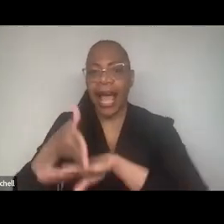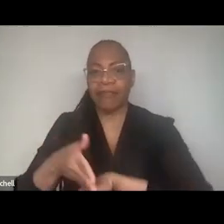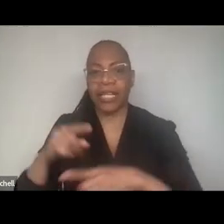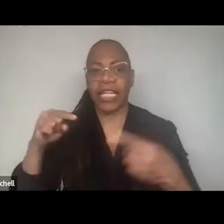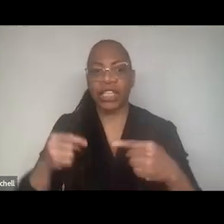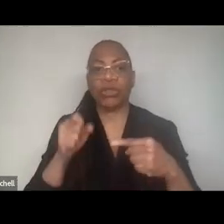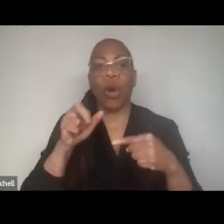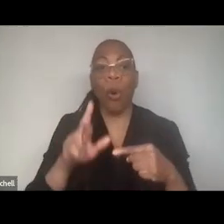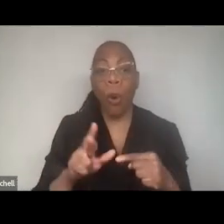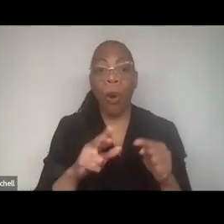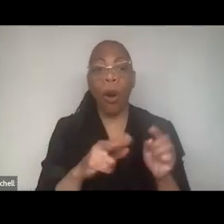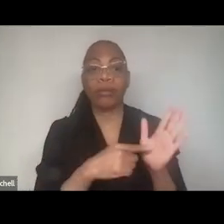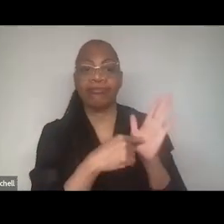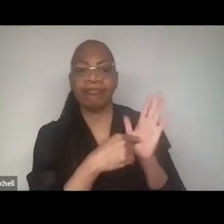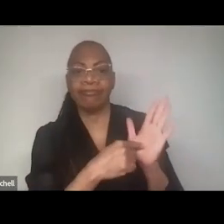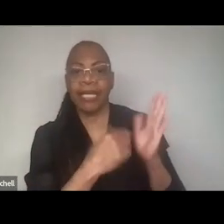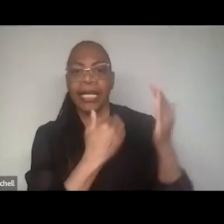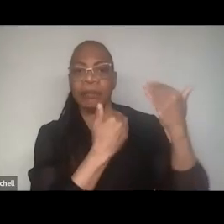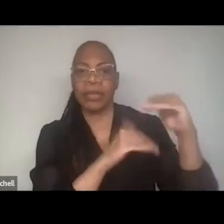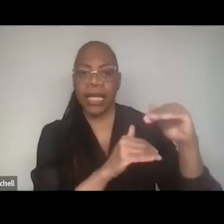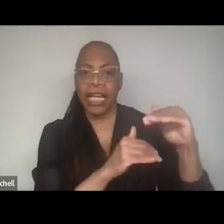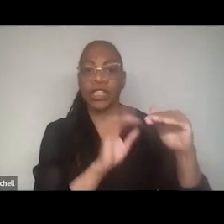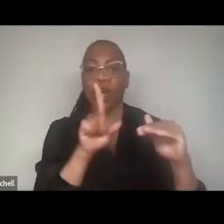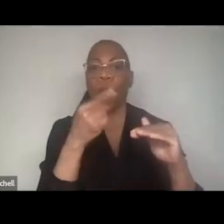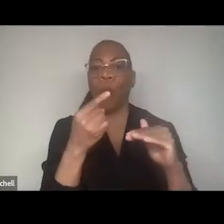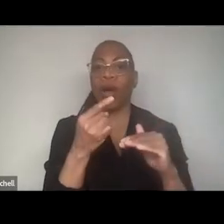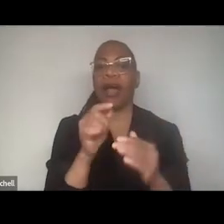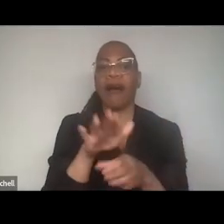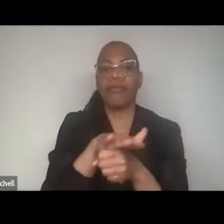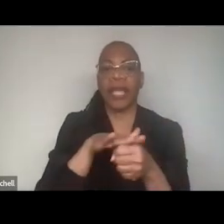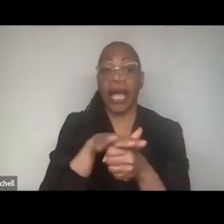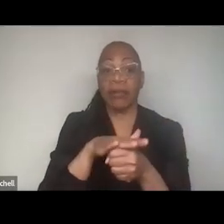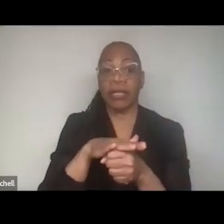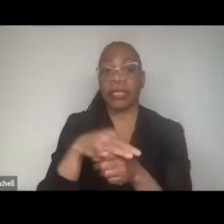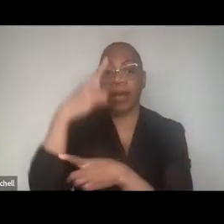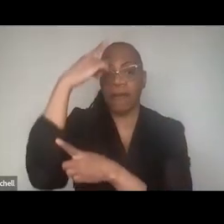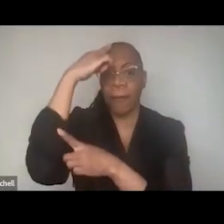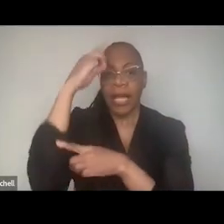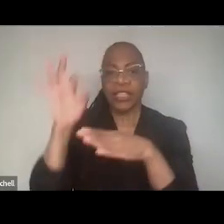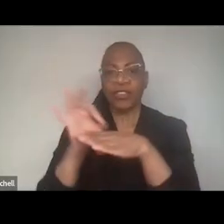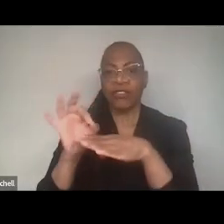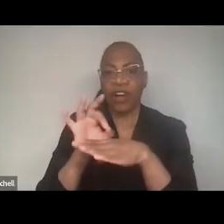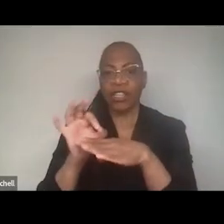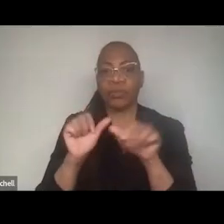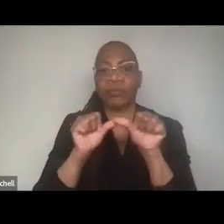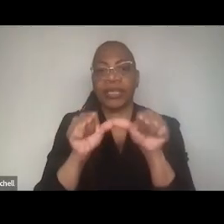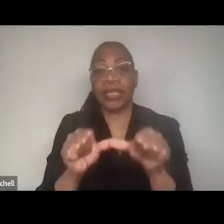combinada con una de las siguientes áreas de funcionamiento mental que persiste durante al menos tres meses consecutivos